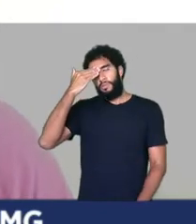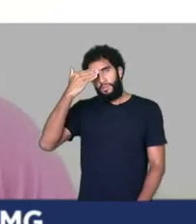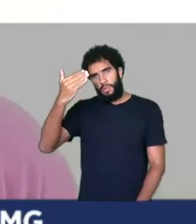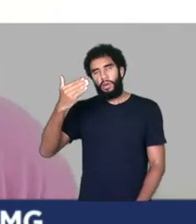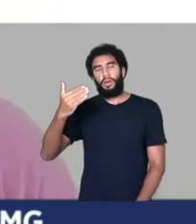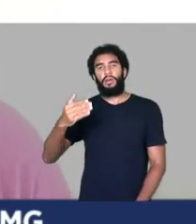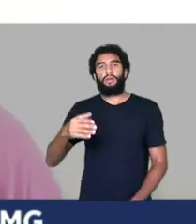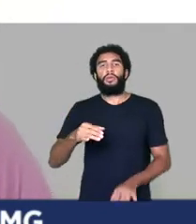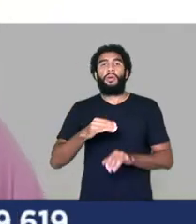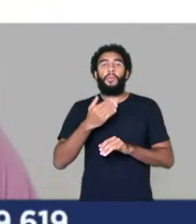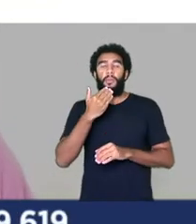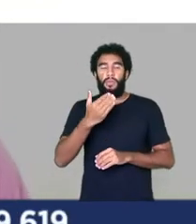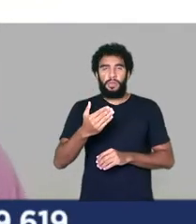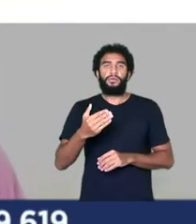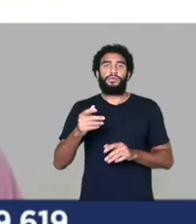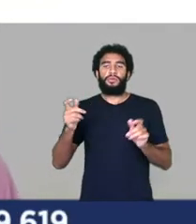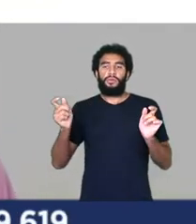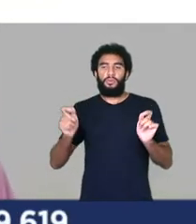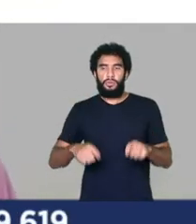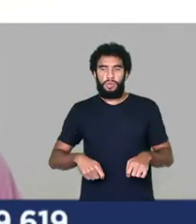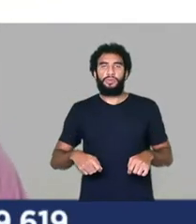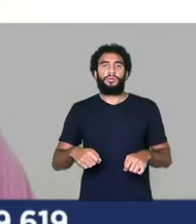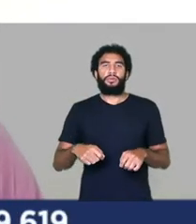MAIS COMPROMETIDA COM O NOSSO POVO. MUITO OBRIGADO. SOLICITO A VOSSA EXCELÊNCIA QUE DÊ DIVULGAÇÃO TAMBÉM NO